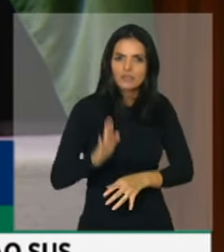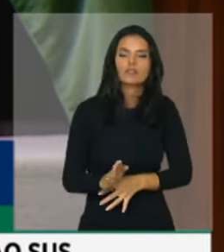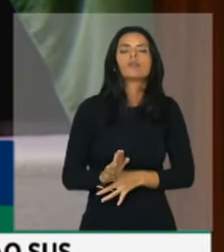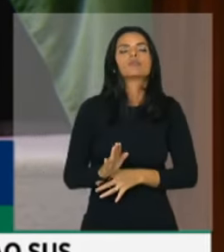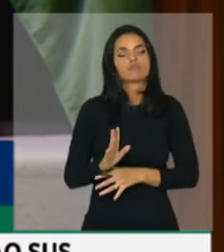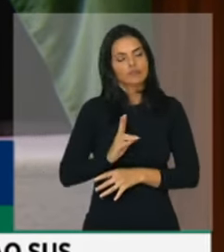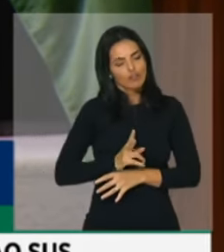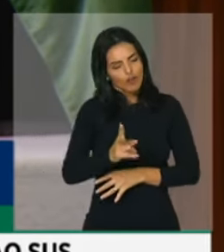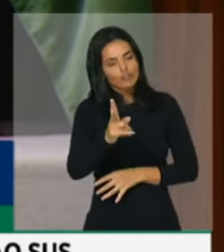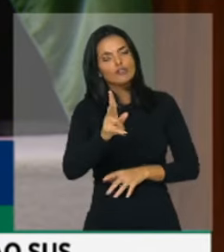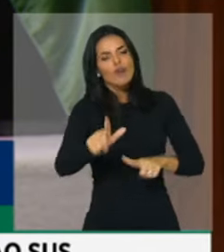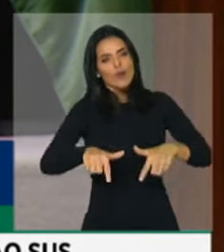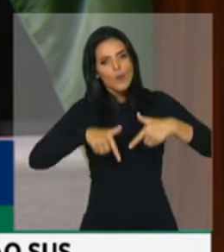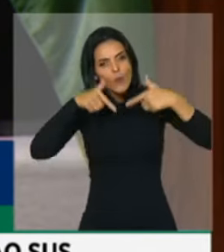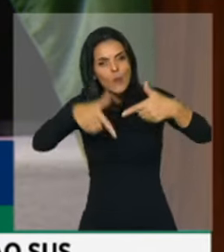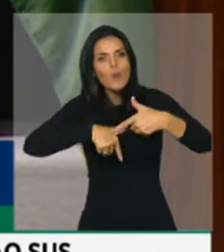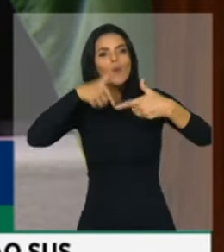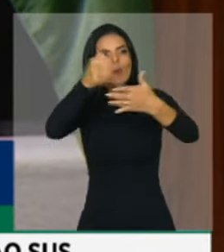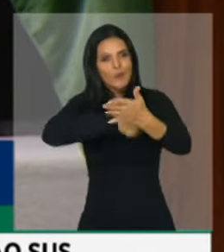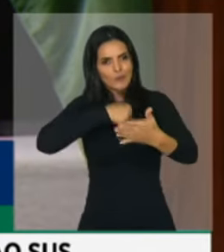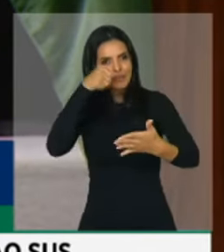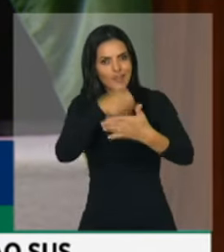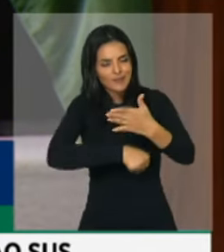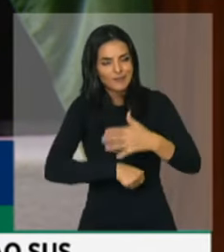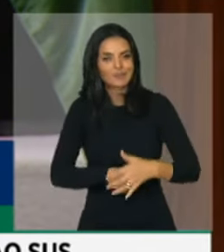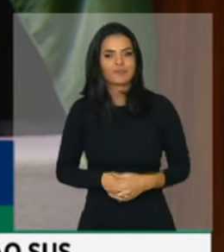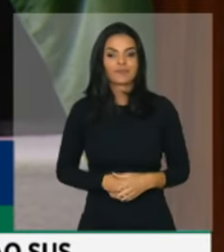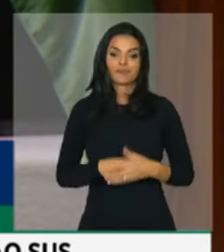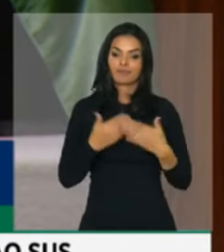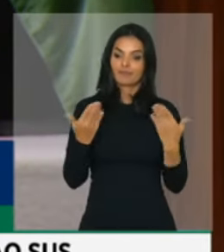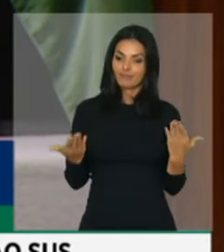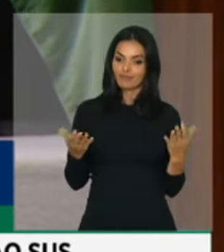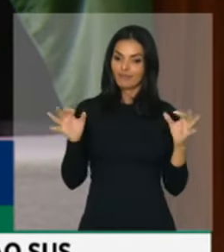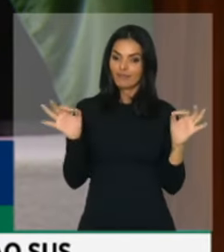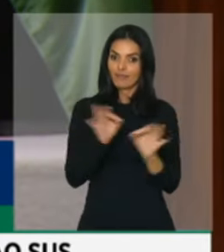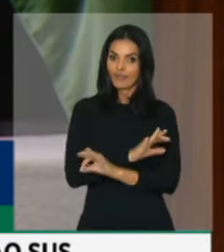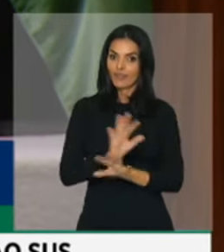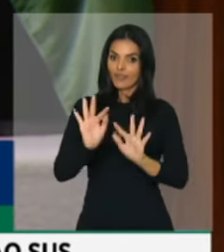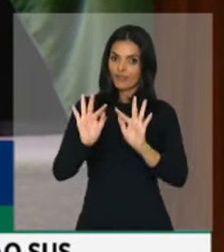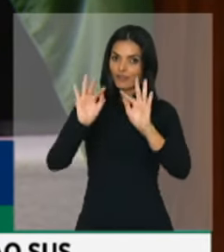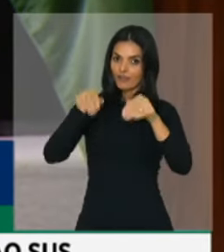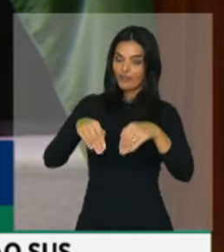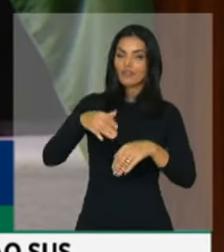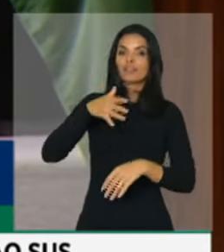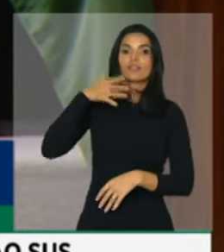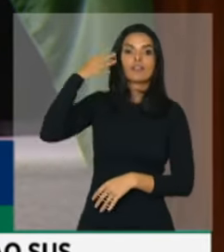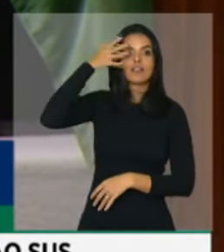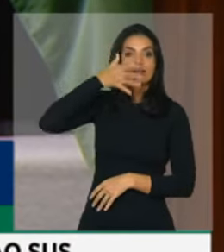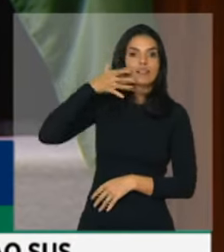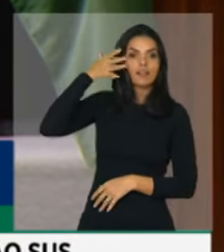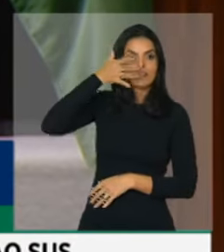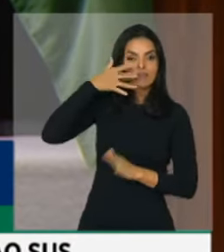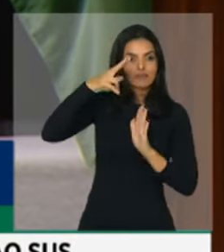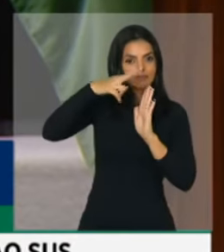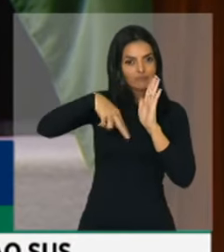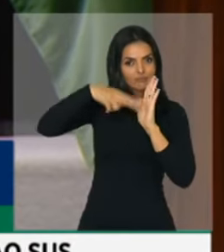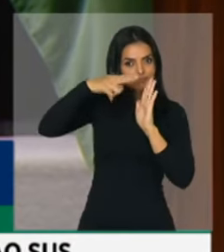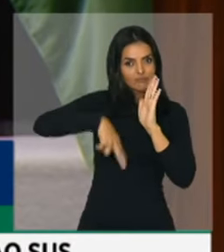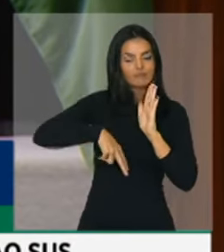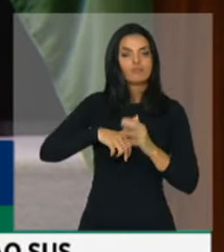PRESIDENTE, EU ENCERRO AQUI A LEITURA DESSAS PALAVRAS EM HOMENAGEM AO MDB E REGISTRO